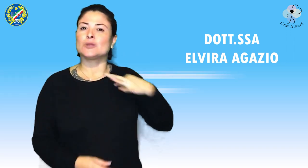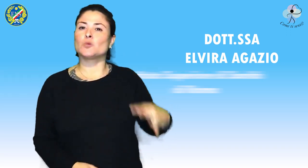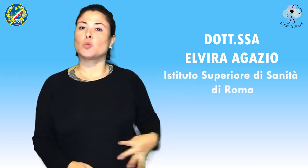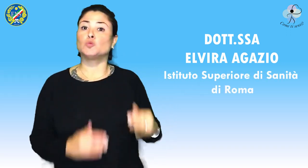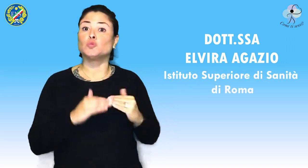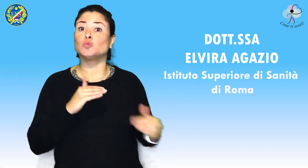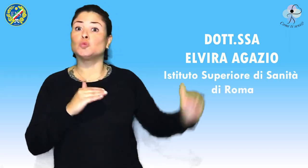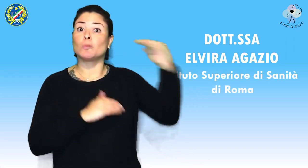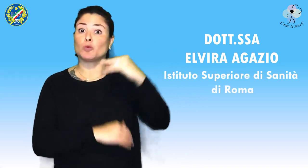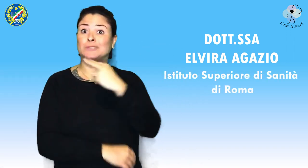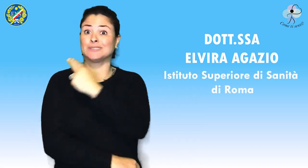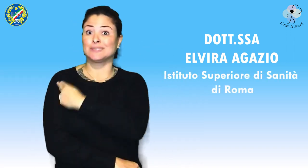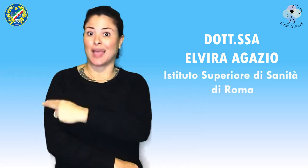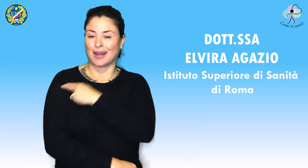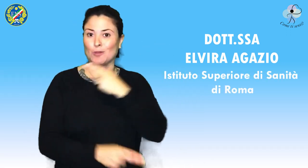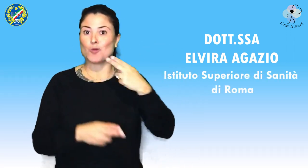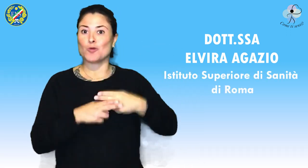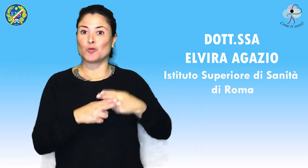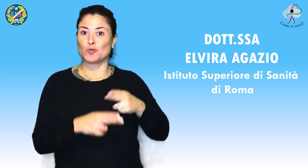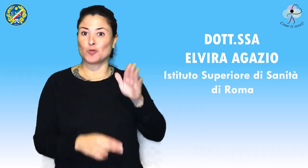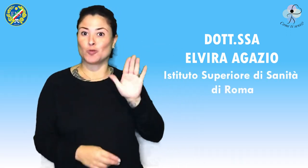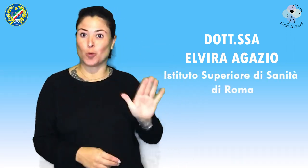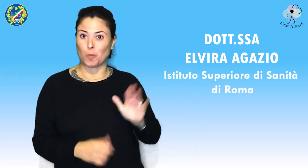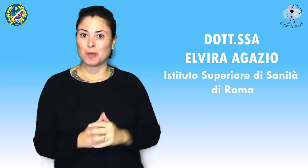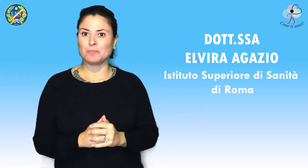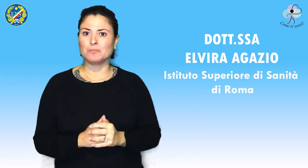dell’Istituto Superiore di Sanità di Roma.